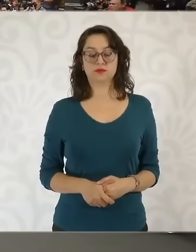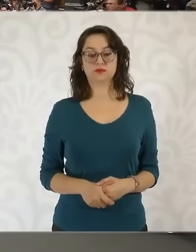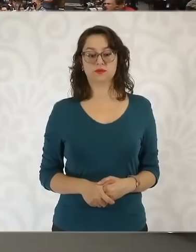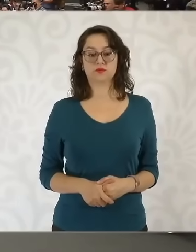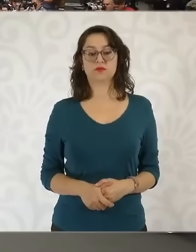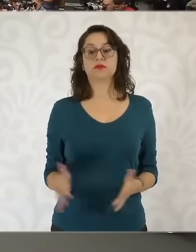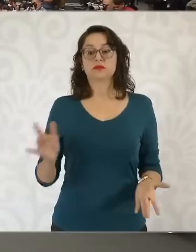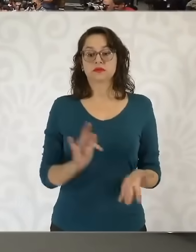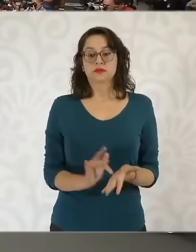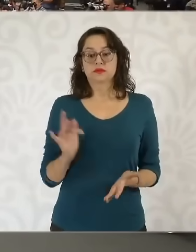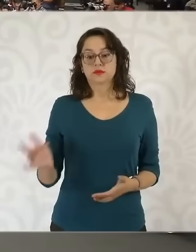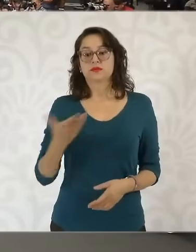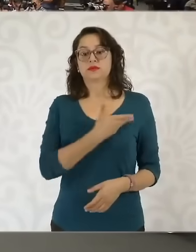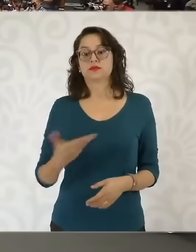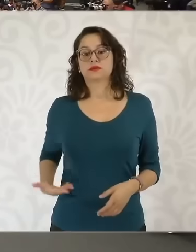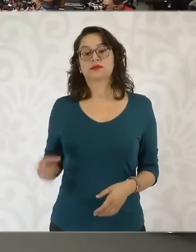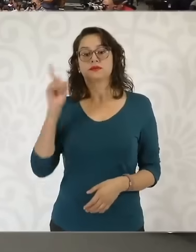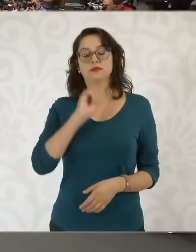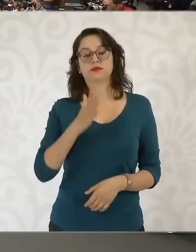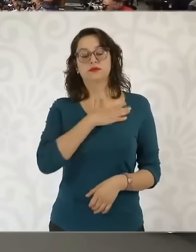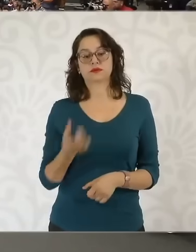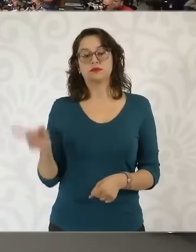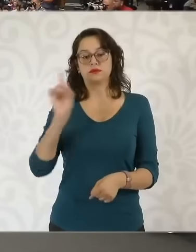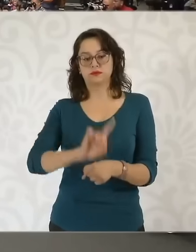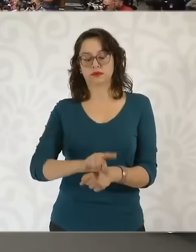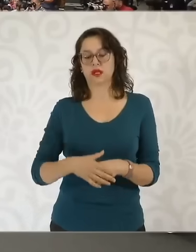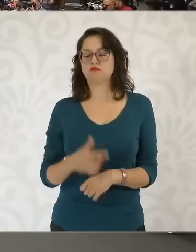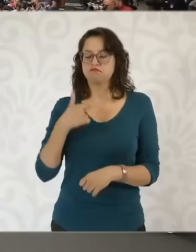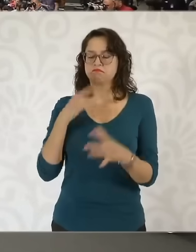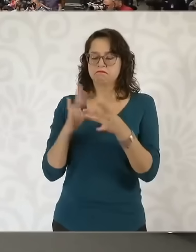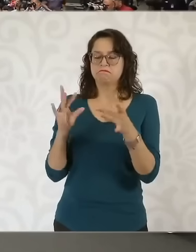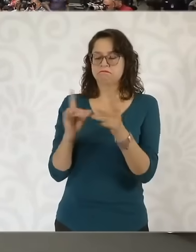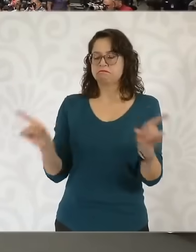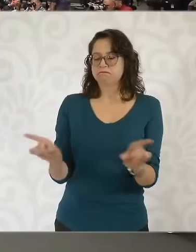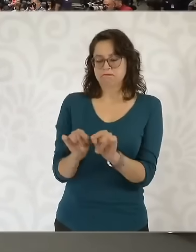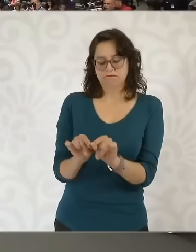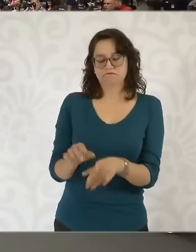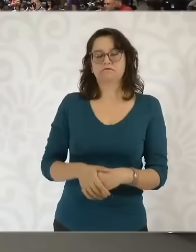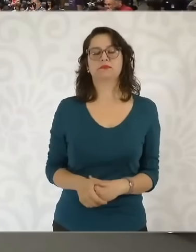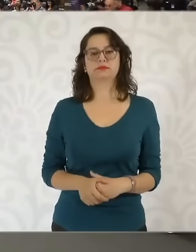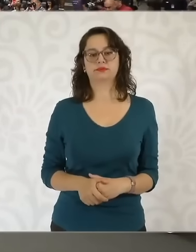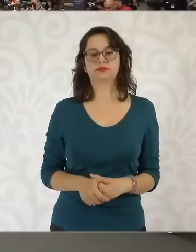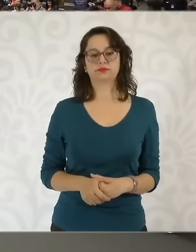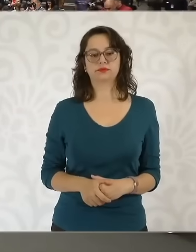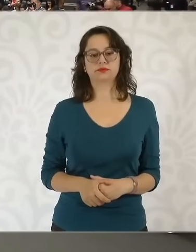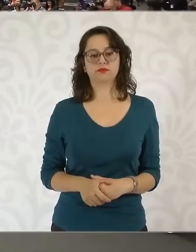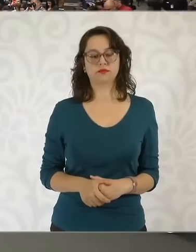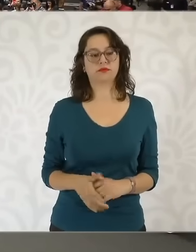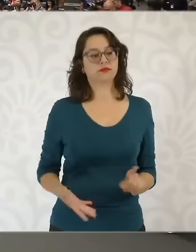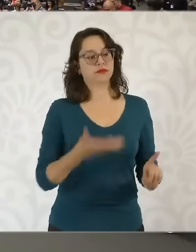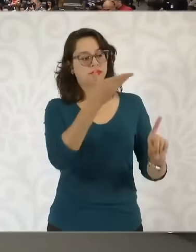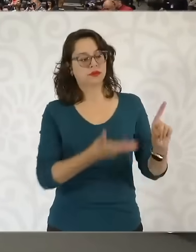Gracias, presidenta. Buenos días. Brevemente. Yo quisiera empezar por reconocer, señora presidenta,